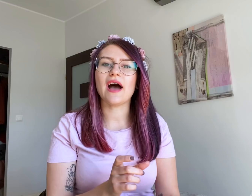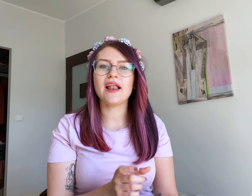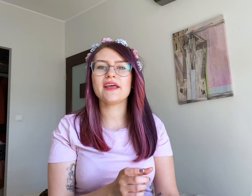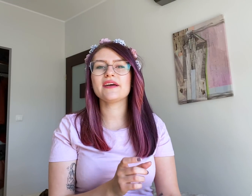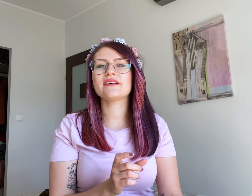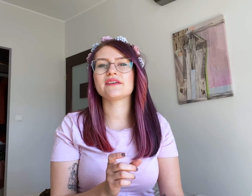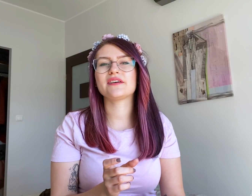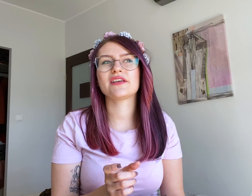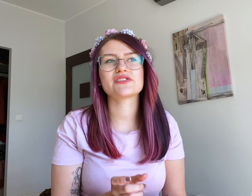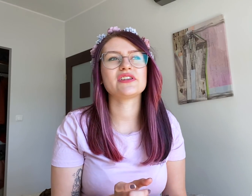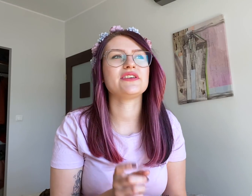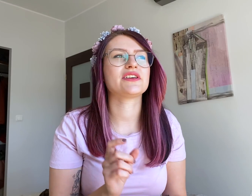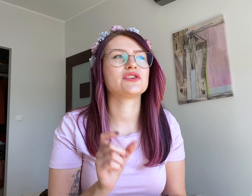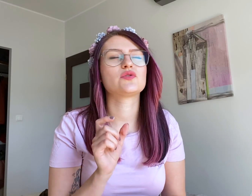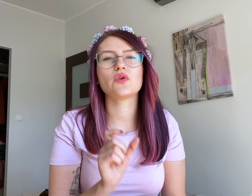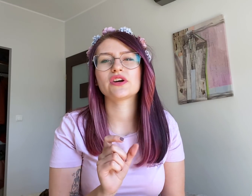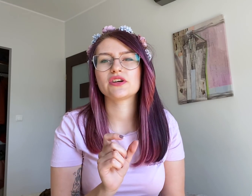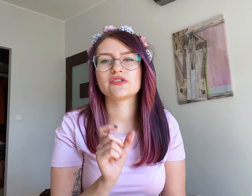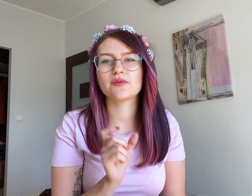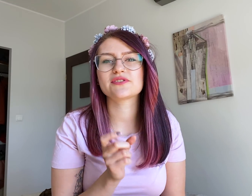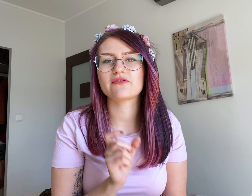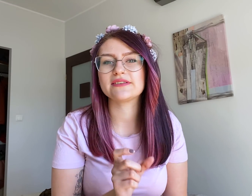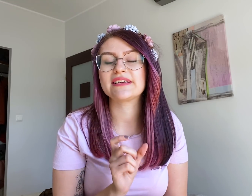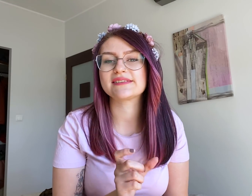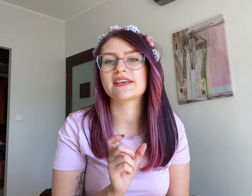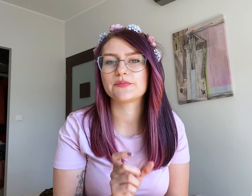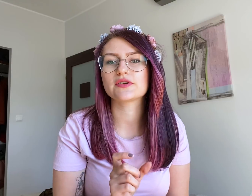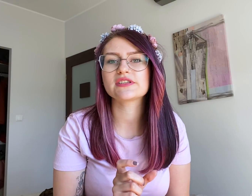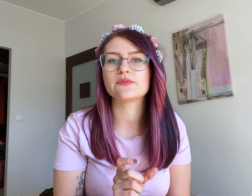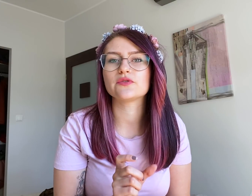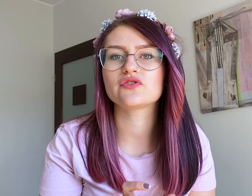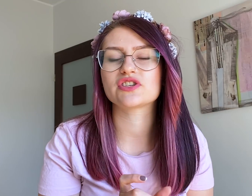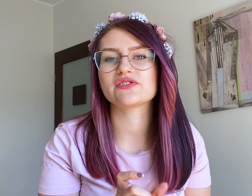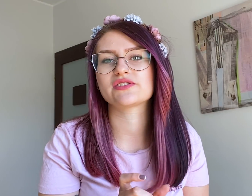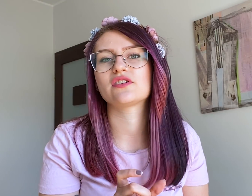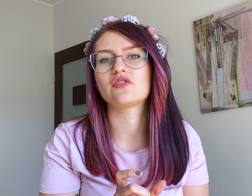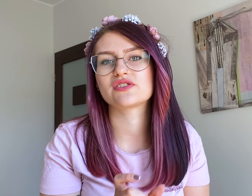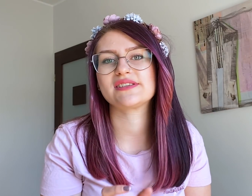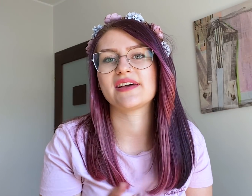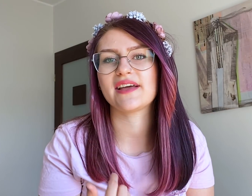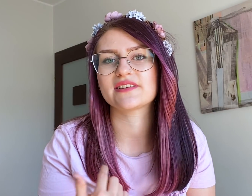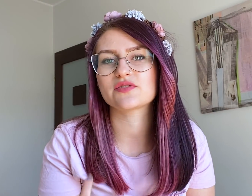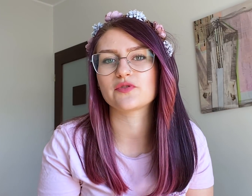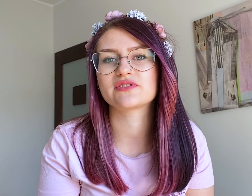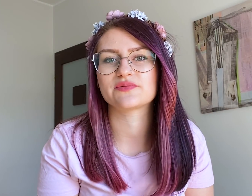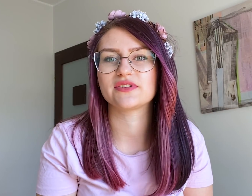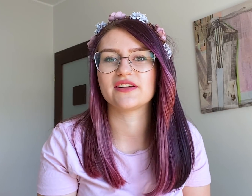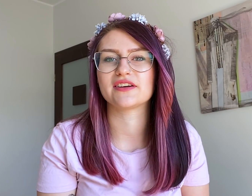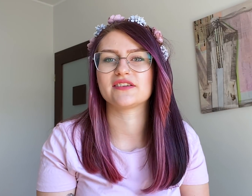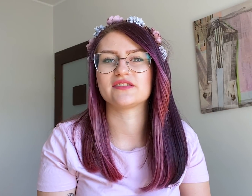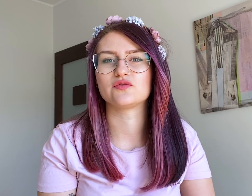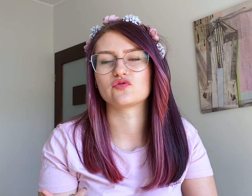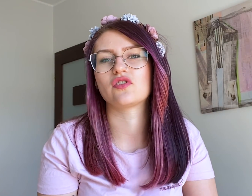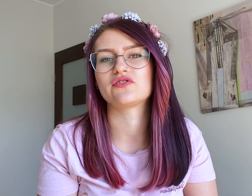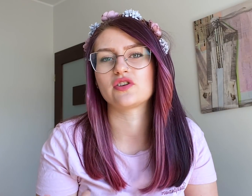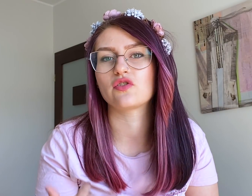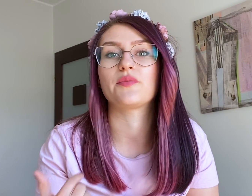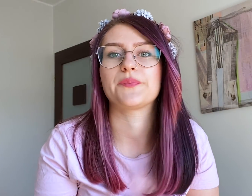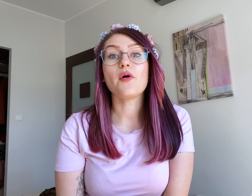ale jeżeli jakiś głuchy dobrze włada językiem polskim, to często z tego korzysta. Ja też podczas migania dużo tego robię.